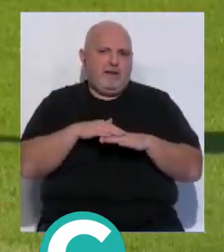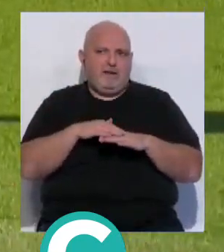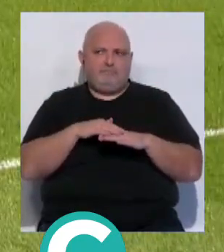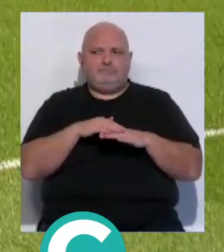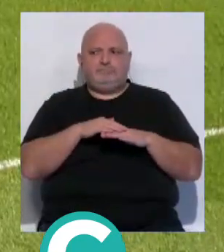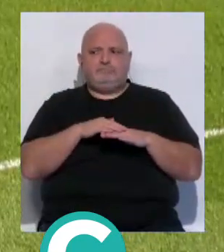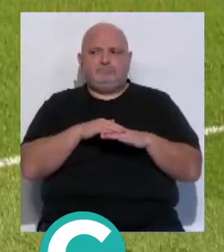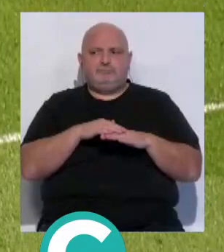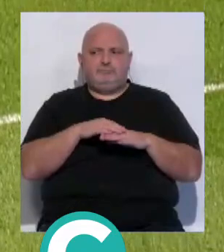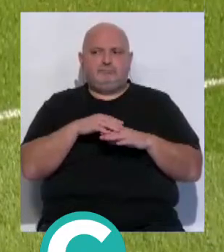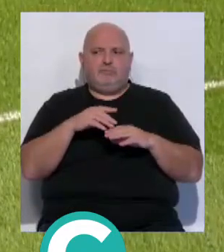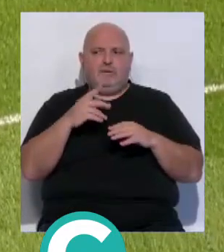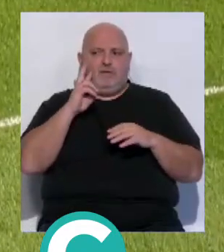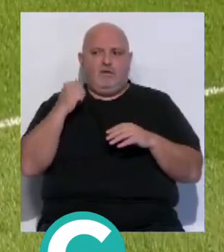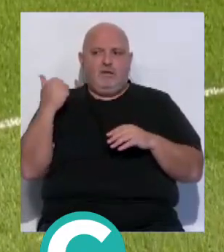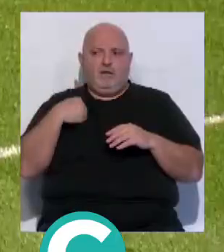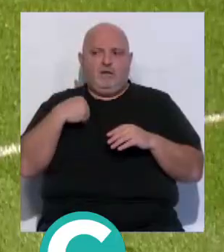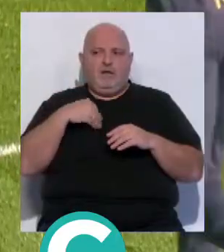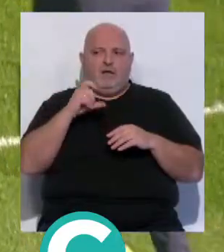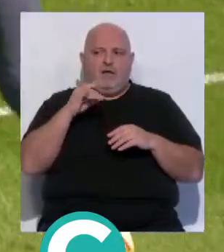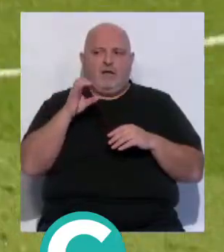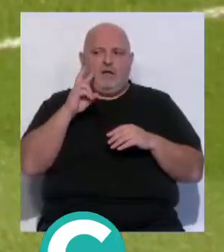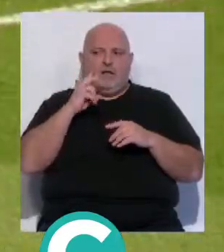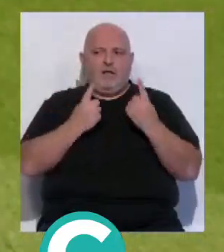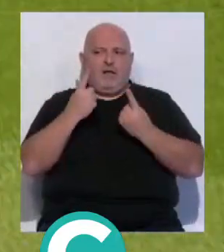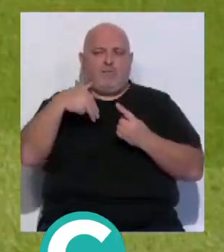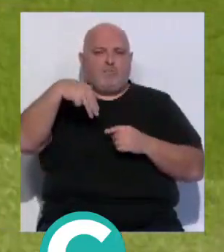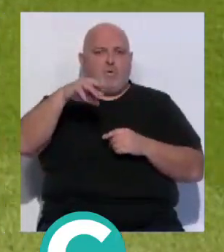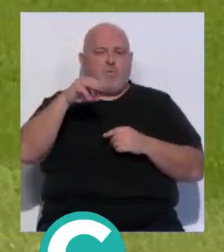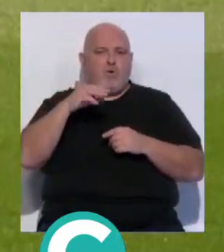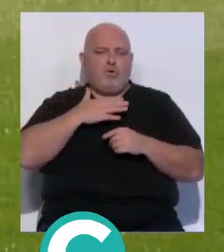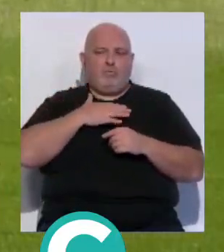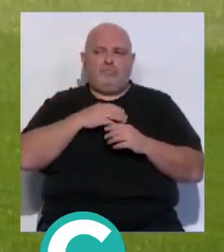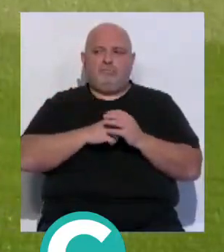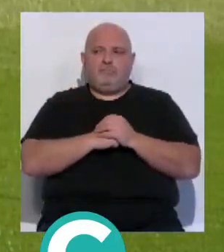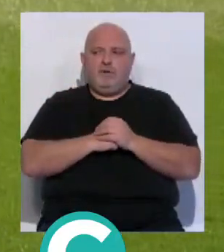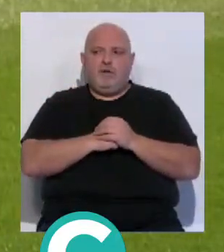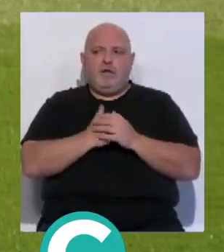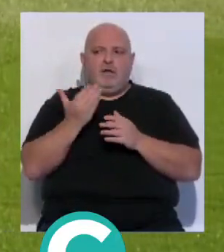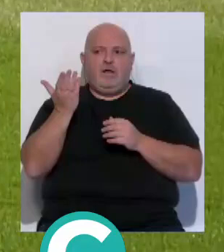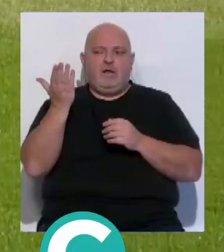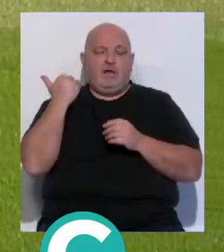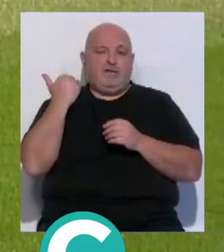las órdenes vemos que ya Gonzalo Escalante vemos a momo en Valle que ayer no como lo